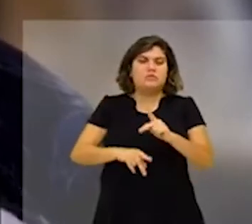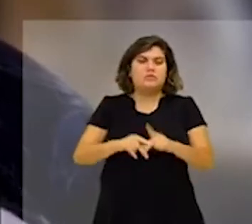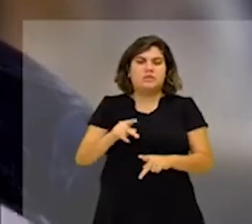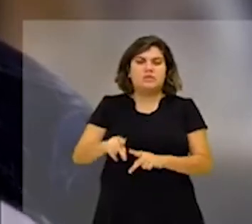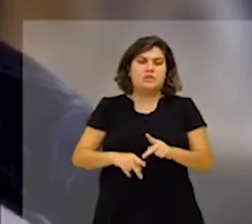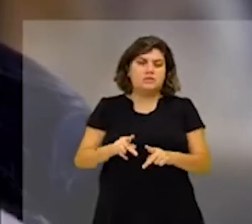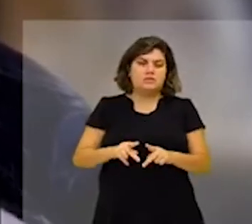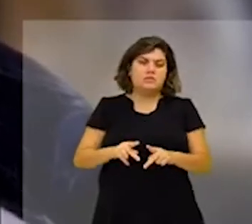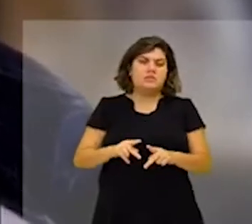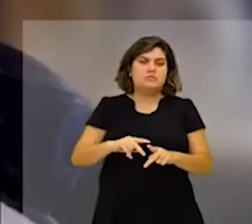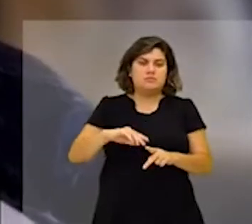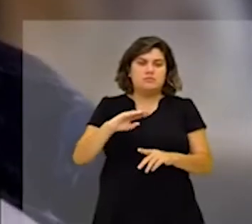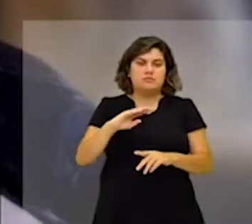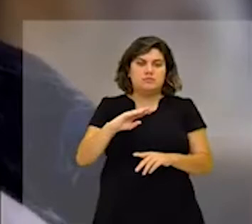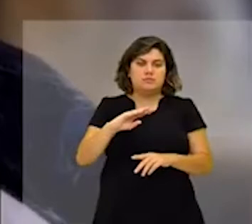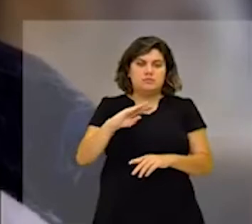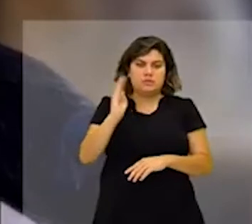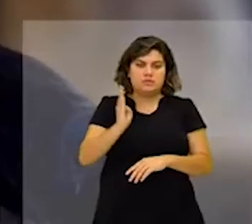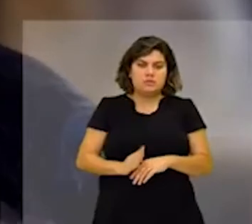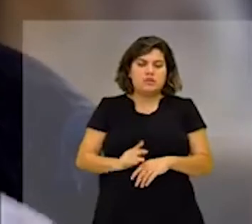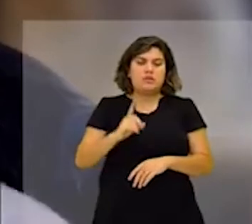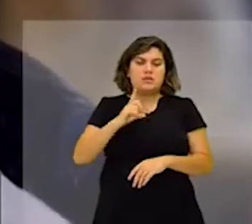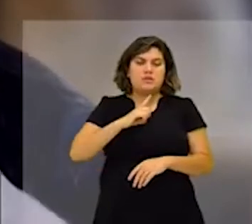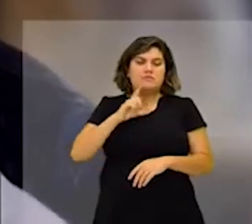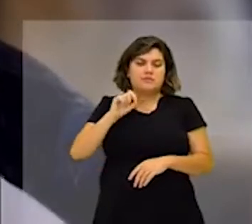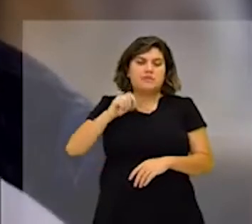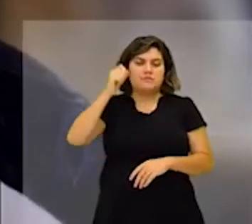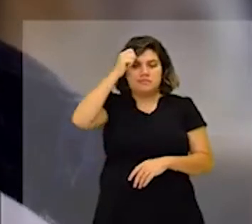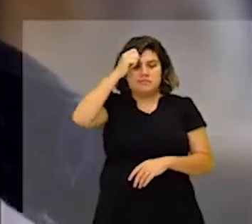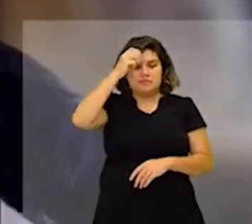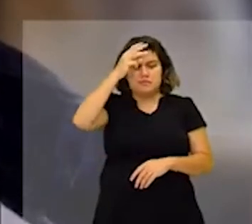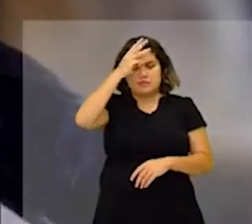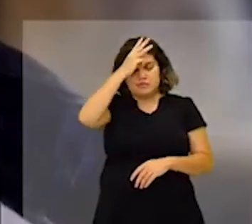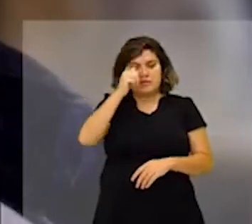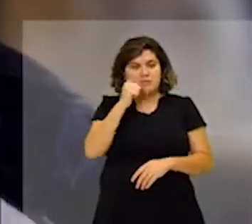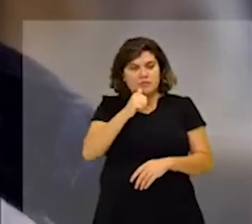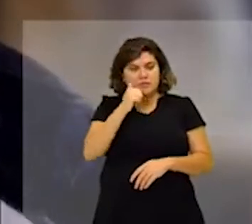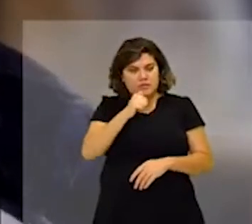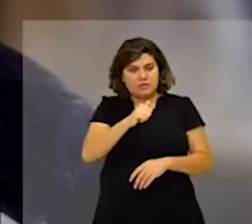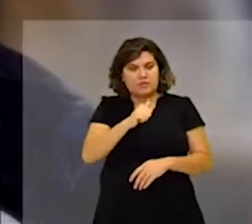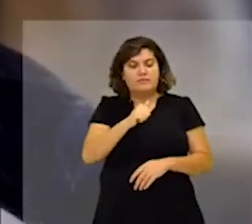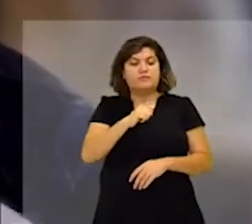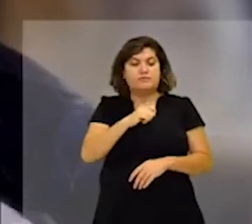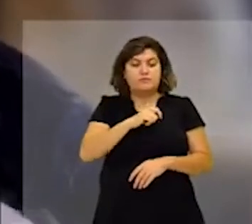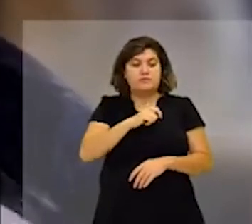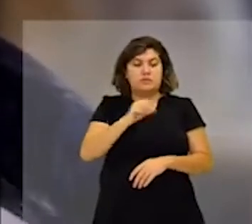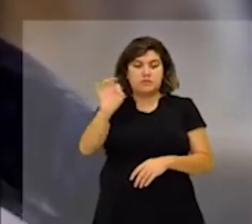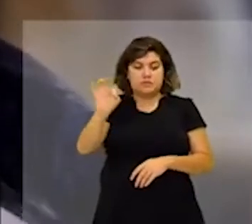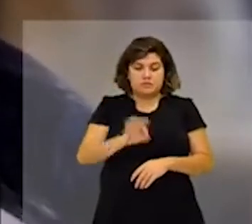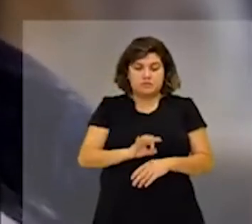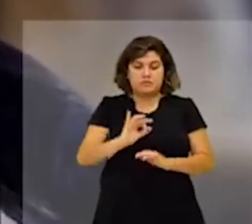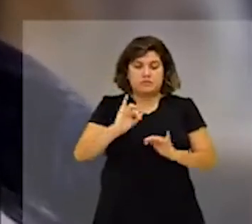por prefeita Oi e a nossa pasta de apresentação foi a maior até hoje 23 contudo por cento